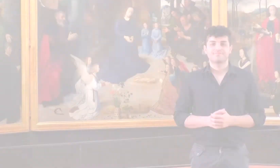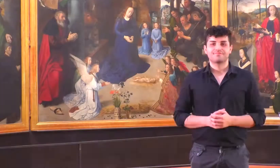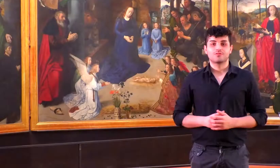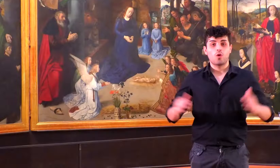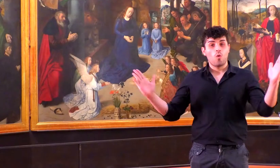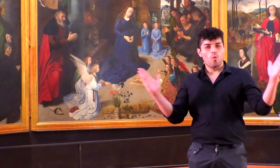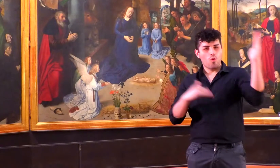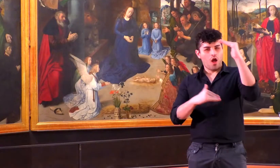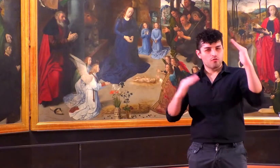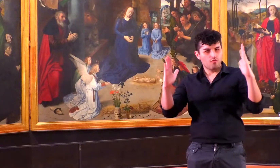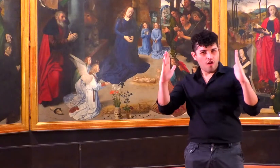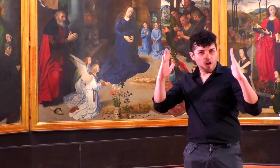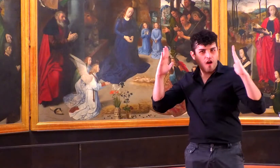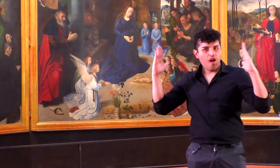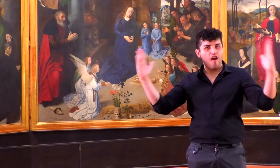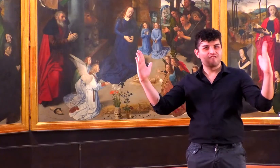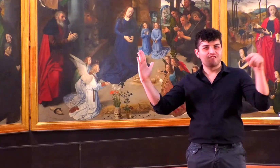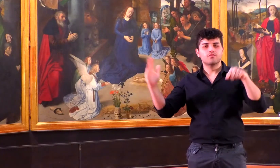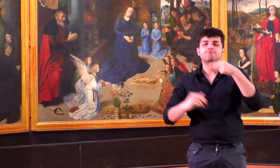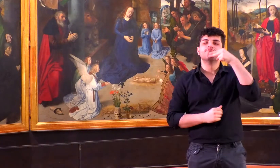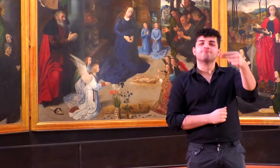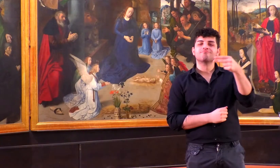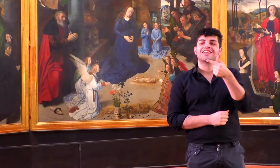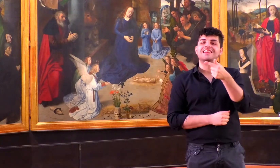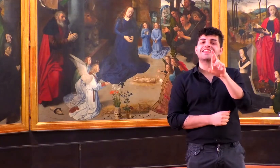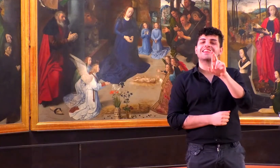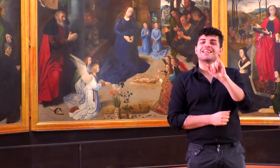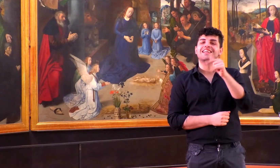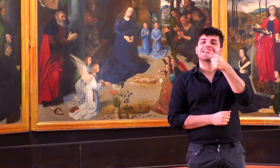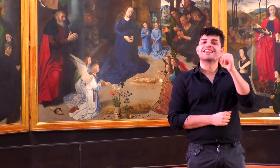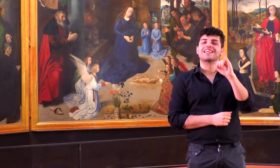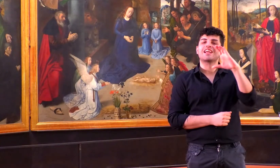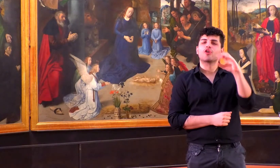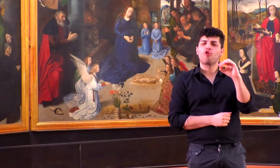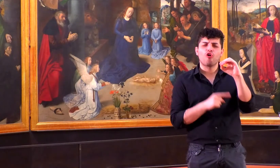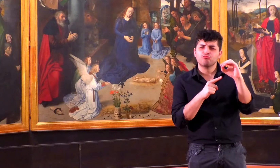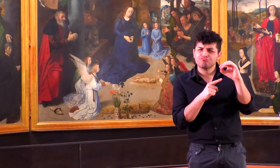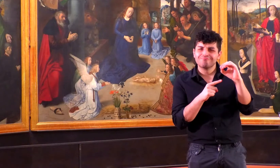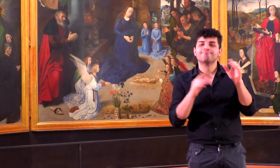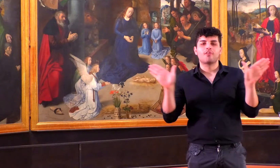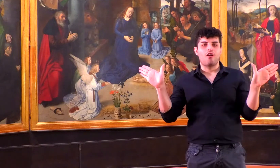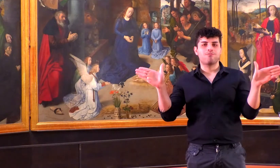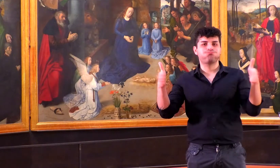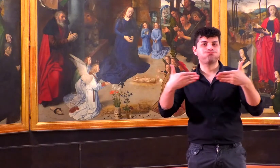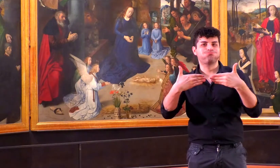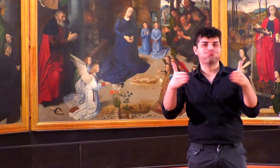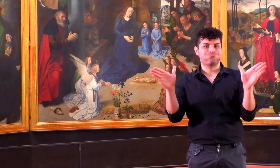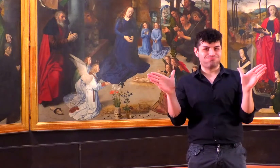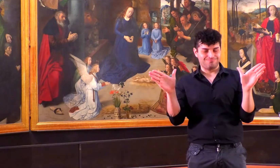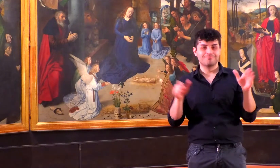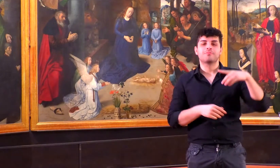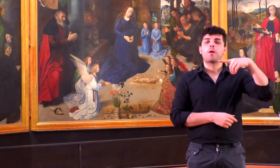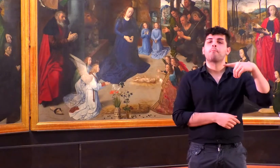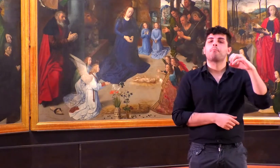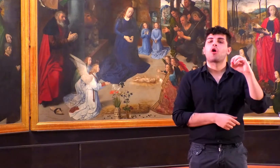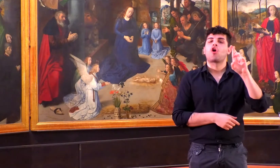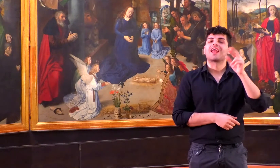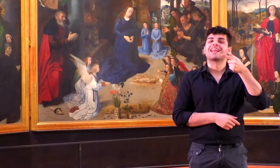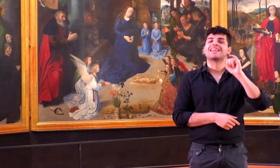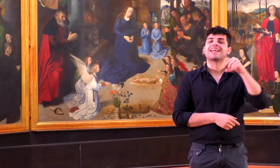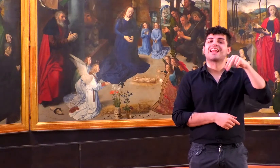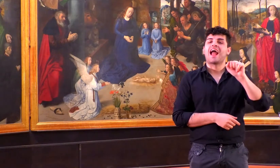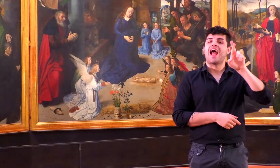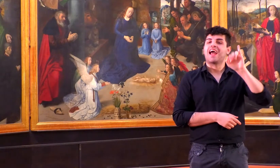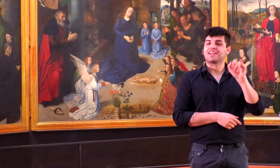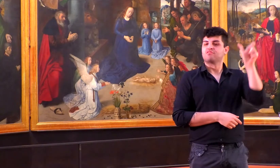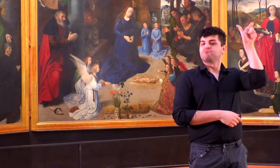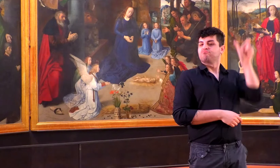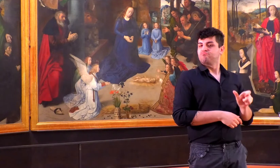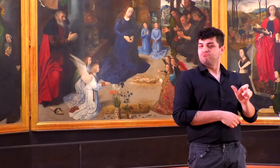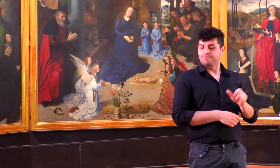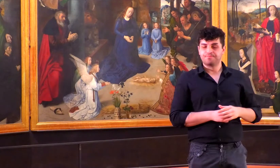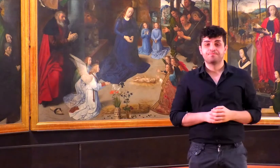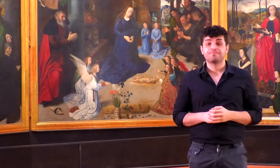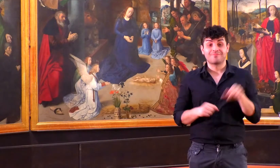Il Trittico Portinari è un grande dipinto formato da tre pannelli: uno centrale più grande e due laterali, che possono chiudersi.